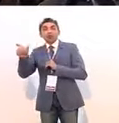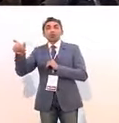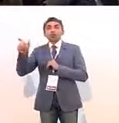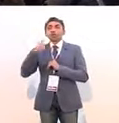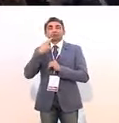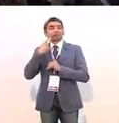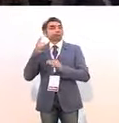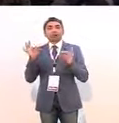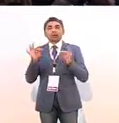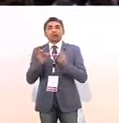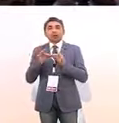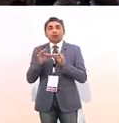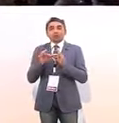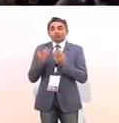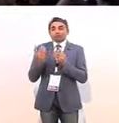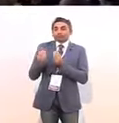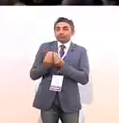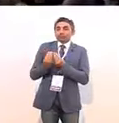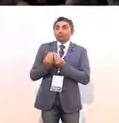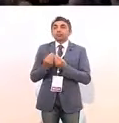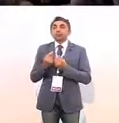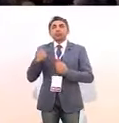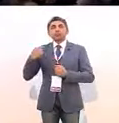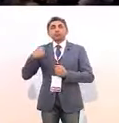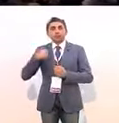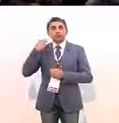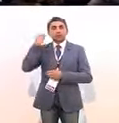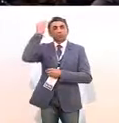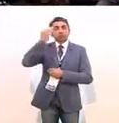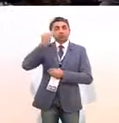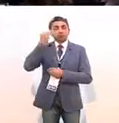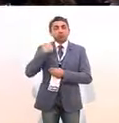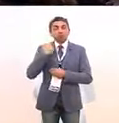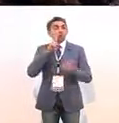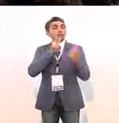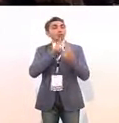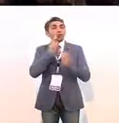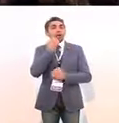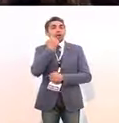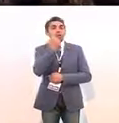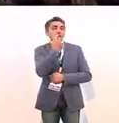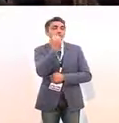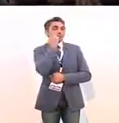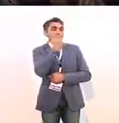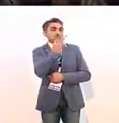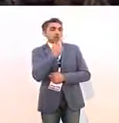è d’accordo con noi. Io ho pensato, quando ho incontrato una mamma, in Calabria, che